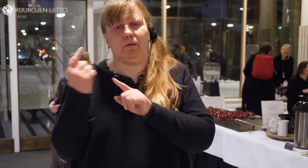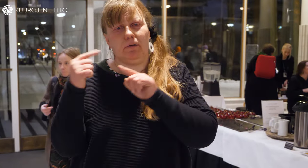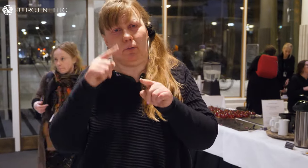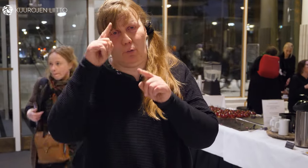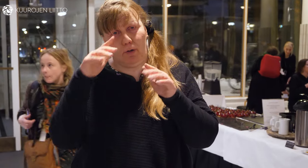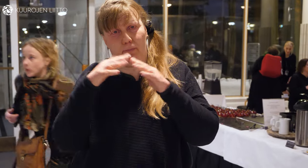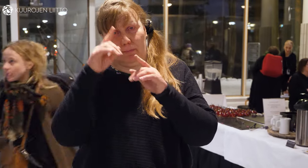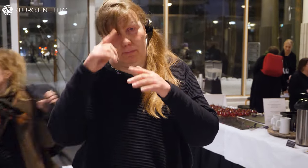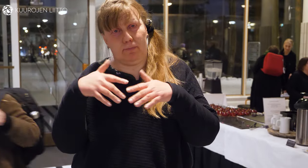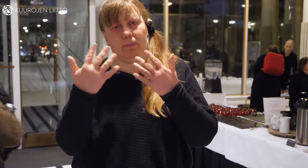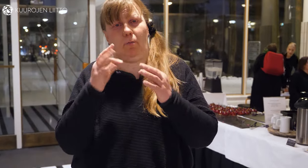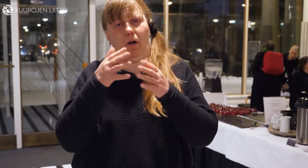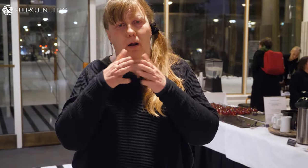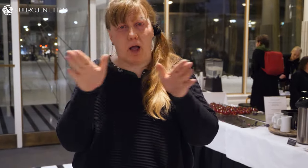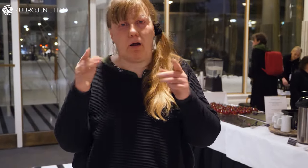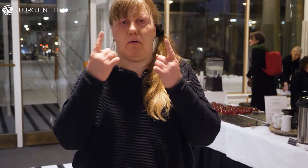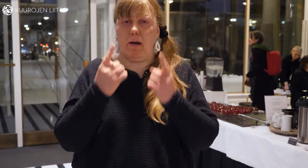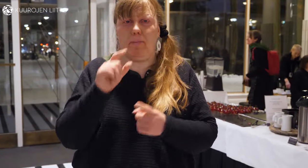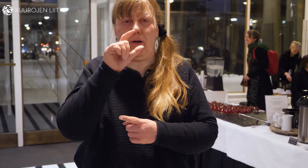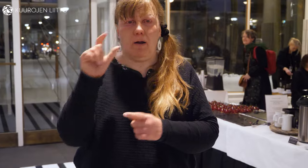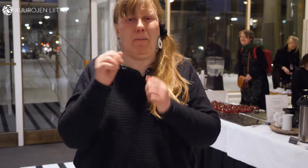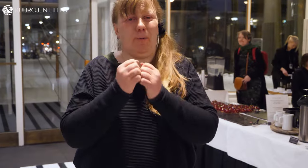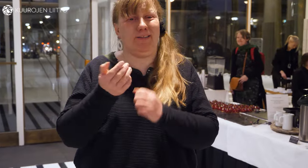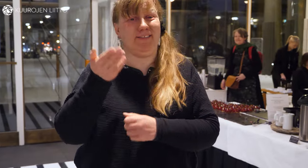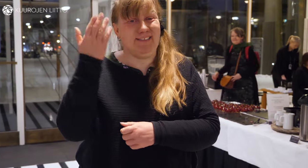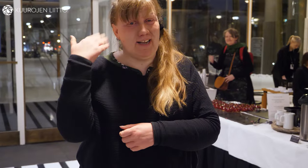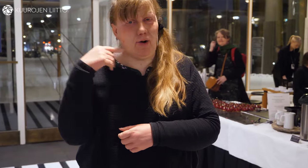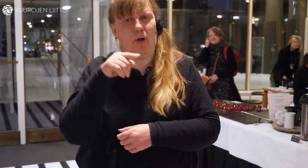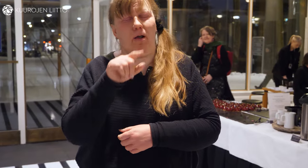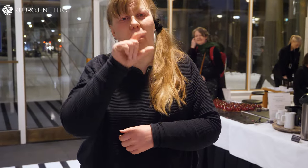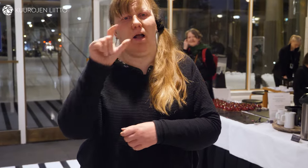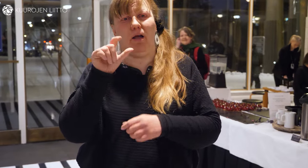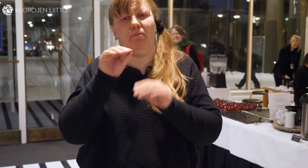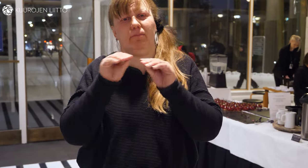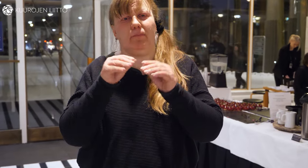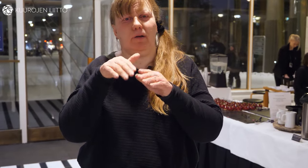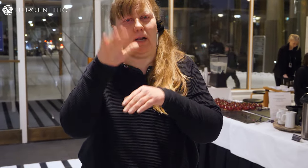Vasta tänne tultuani minulle valkeni, kuinka laajasta aiheesta on kyse. Aikoinaan viittomakielen opetus perustui enemmän -